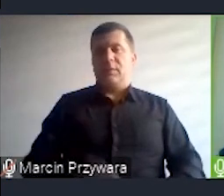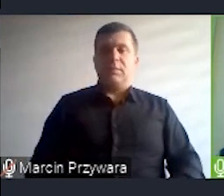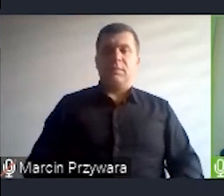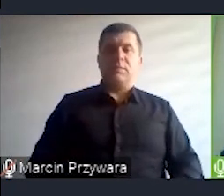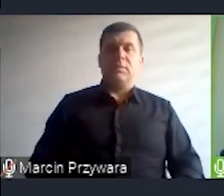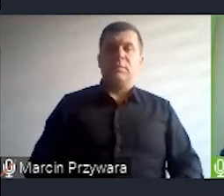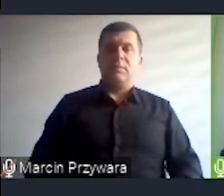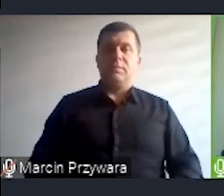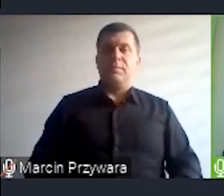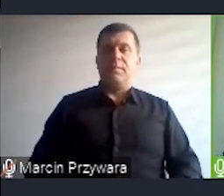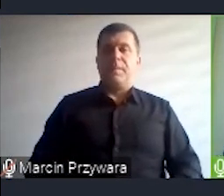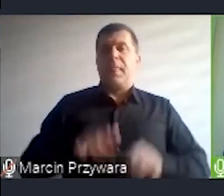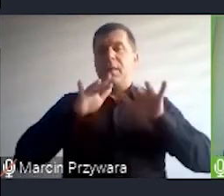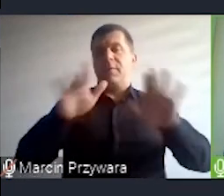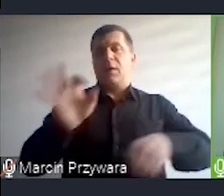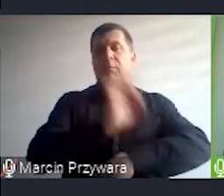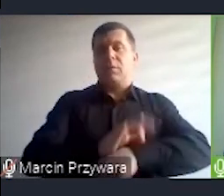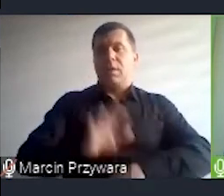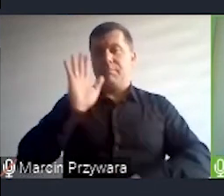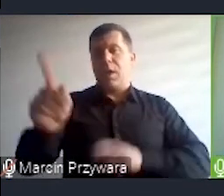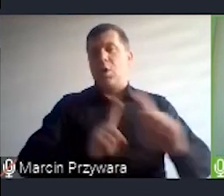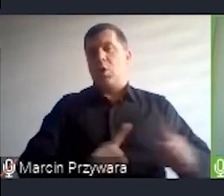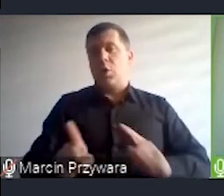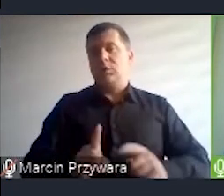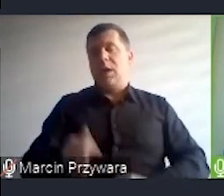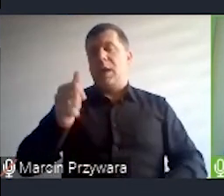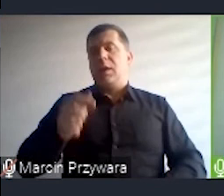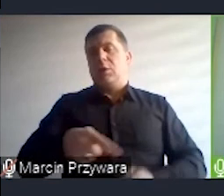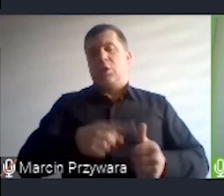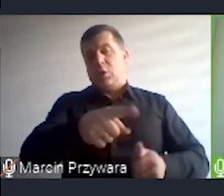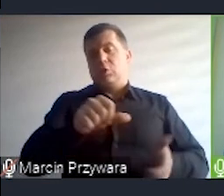i wiele projektów ma oznaczone jako środki trwałe koszty,